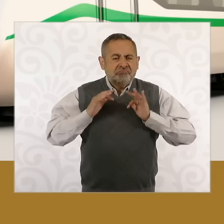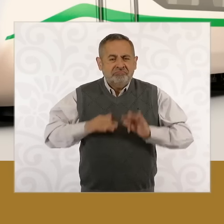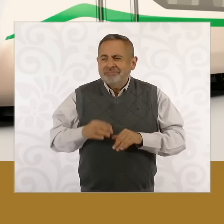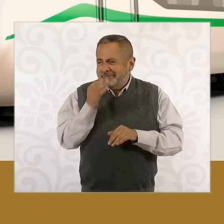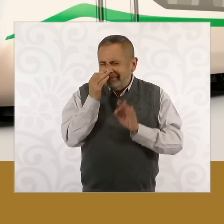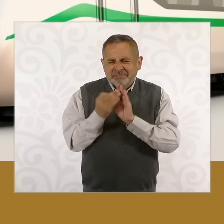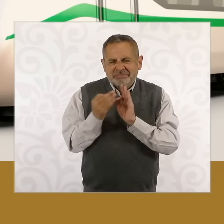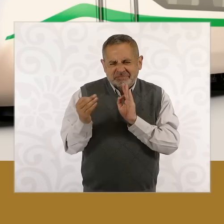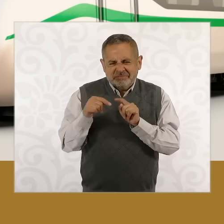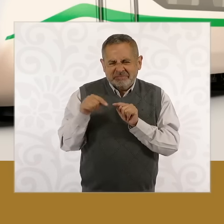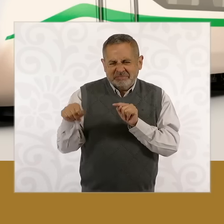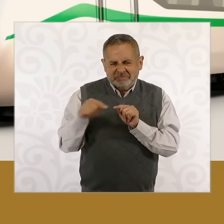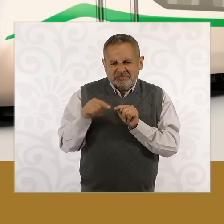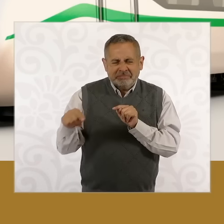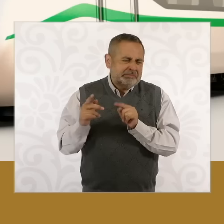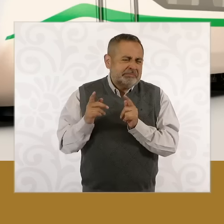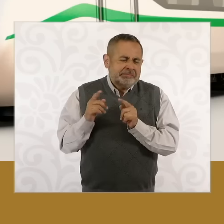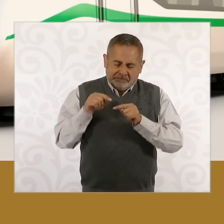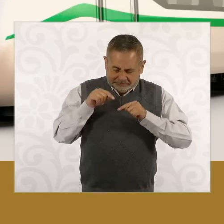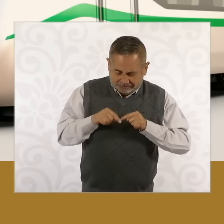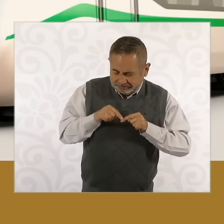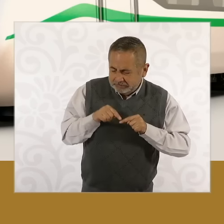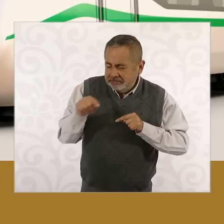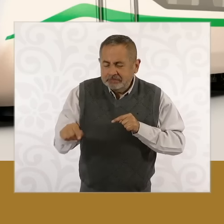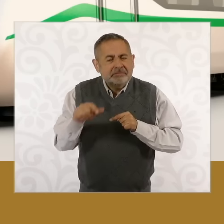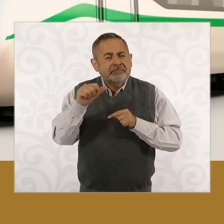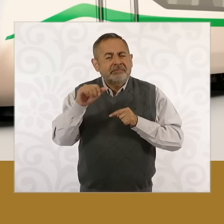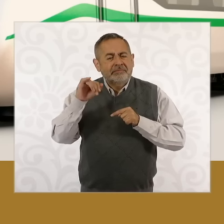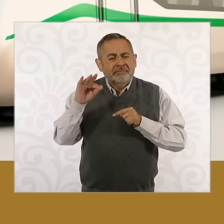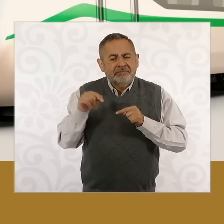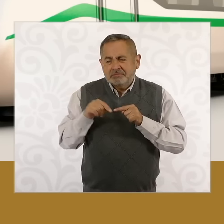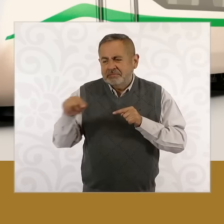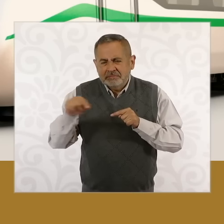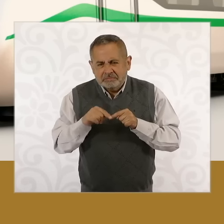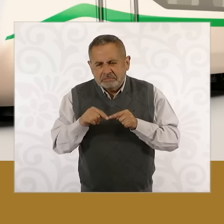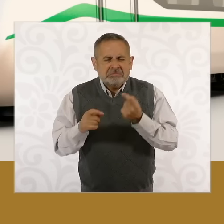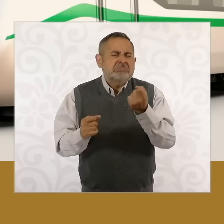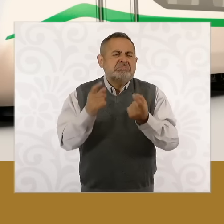todavía dentro de la zona eh metropolitana. Se considera que van personas paradas eh en este